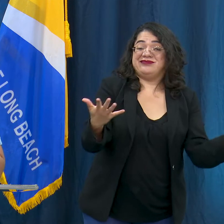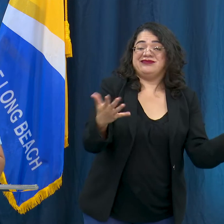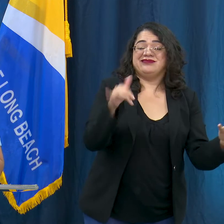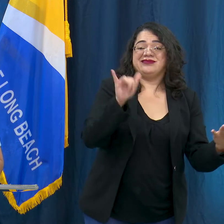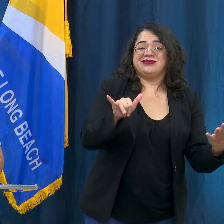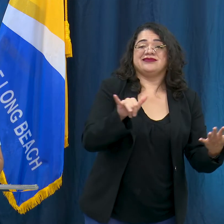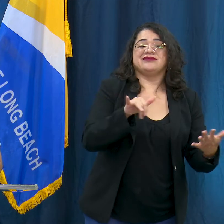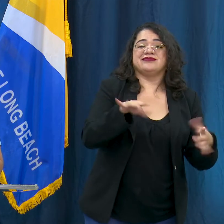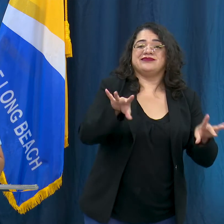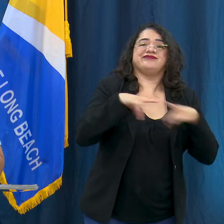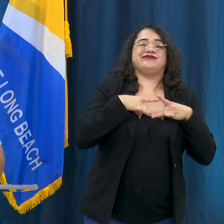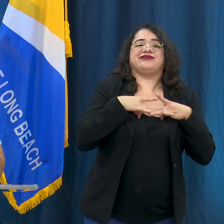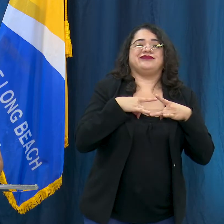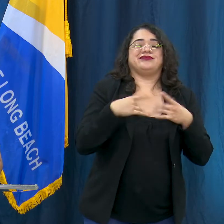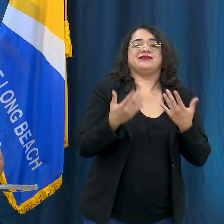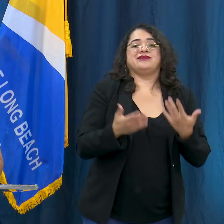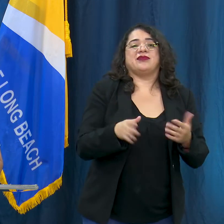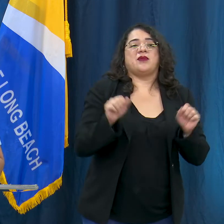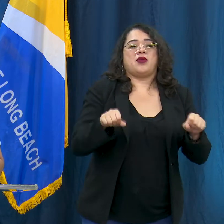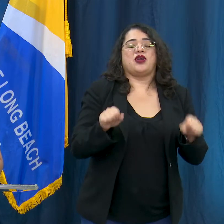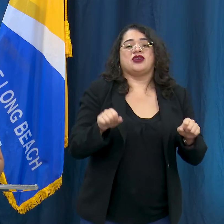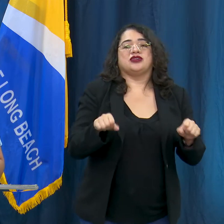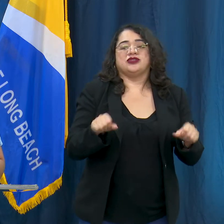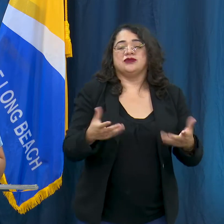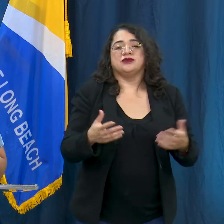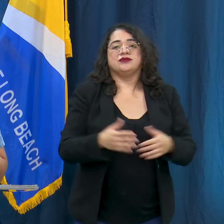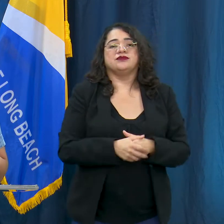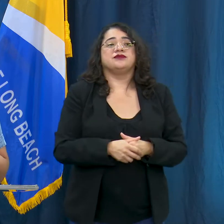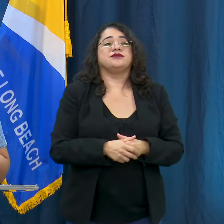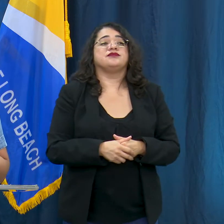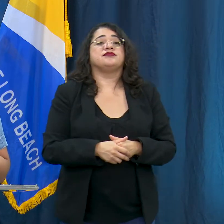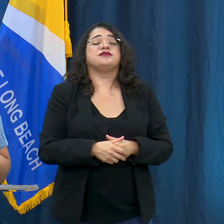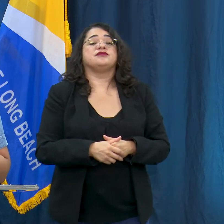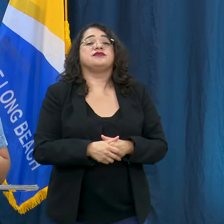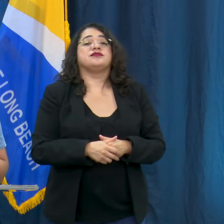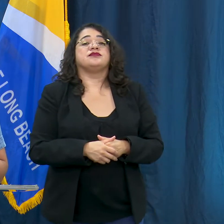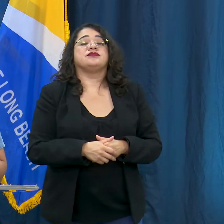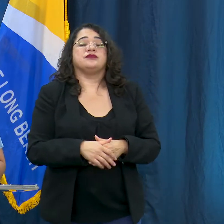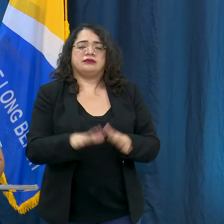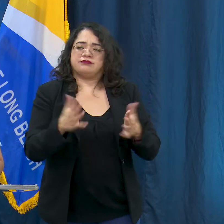pasando los on un lugar de una persona otra so por lo tanto vamos esperar a